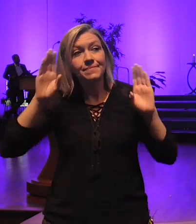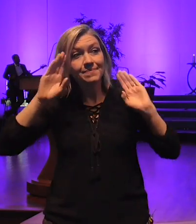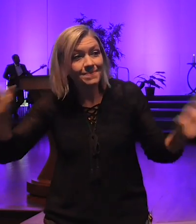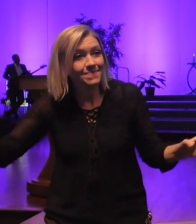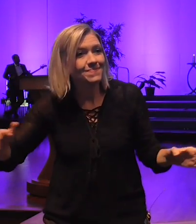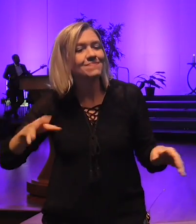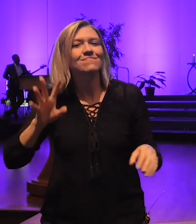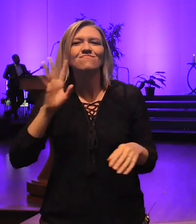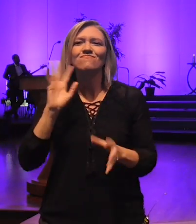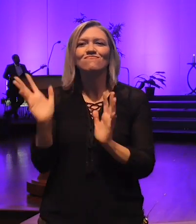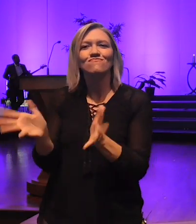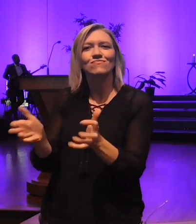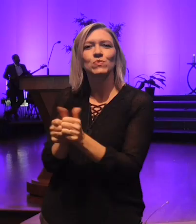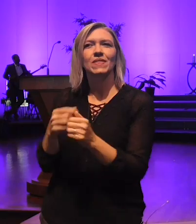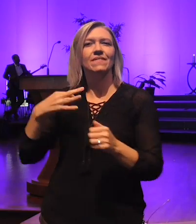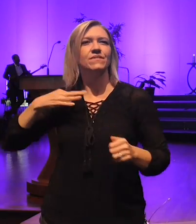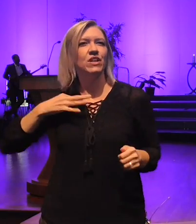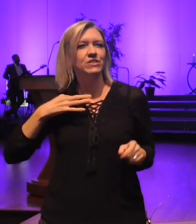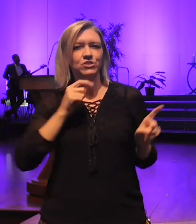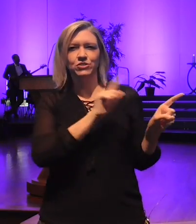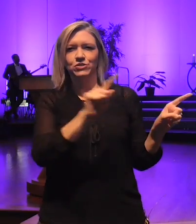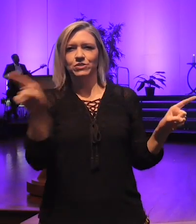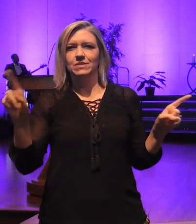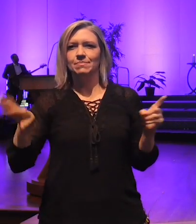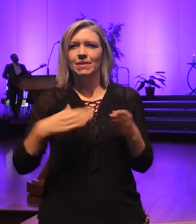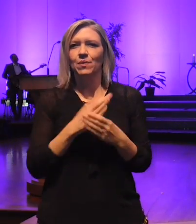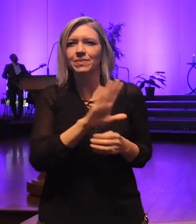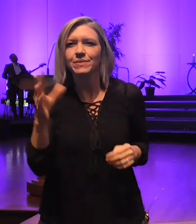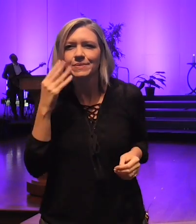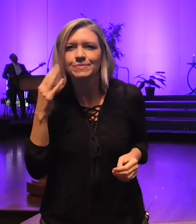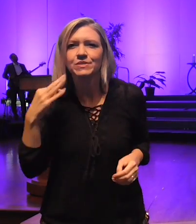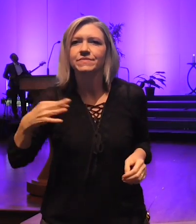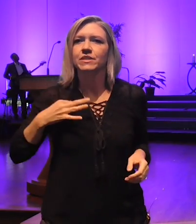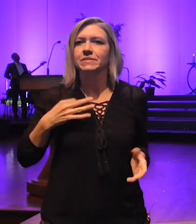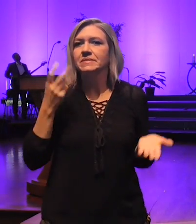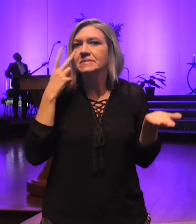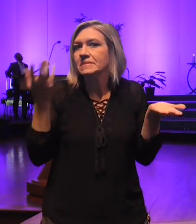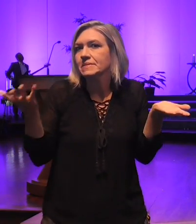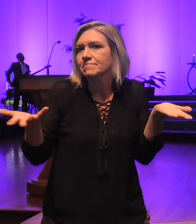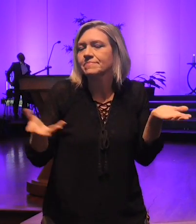hablando con voluntarios sobre el voluntariado, escuchemos lo que tienen que decir cuál es su trabajo como